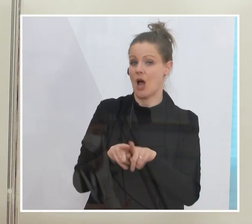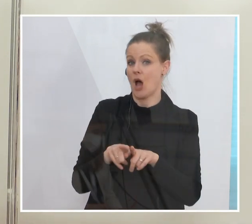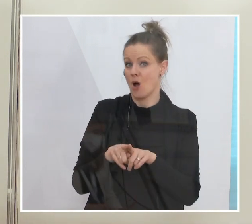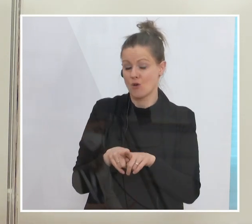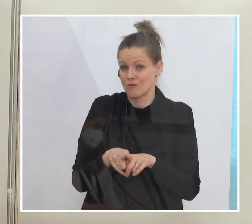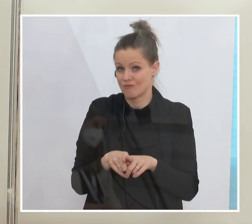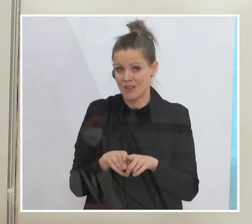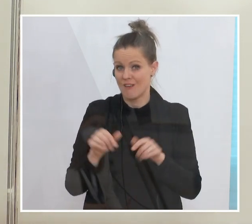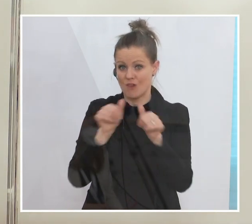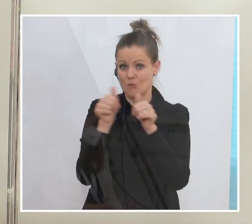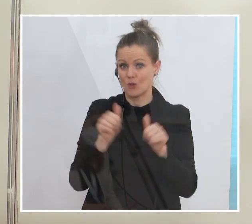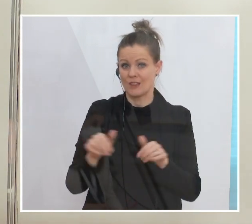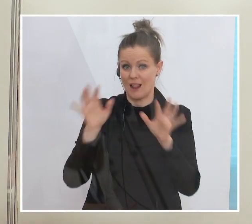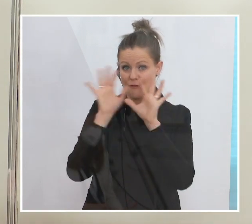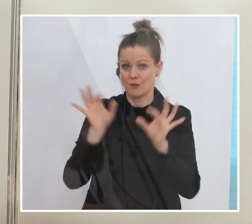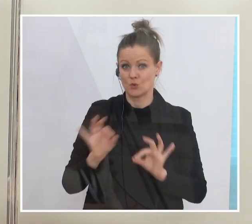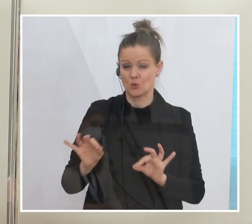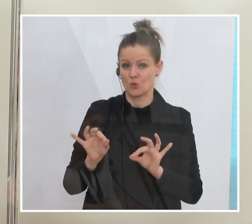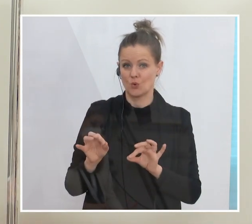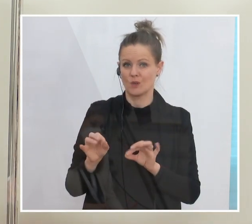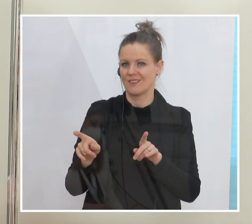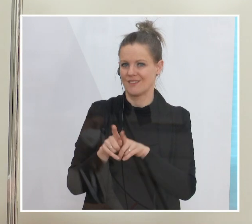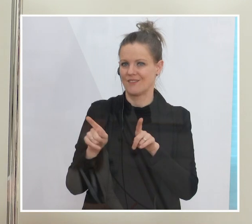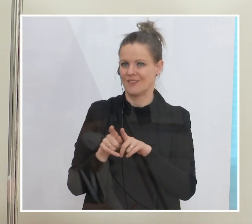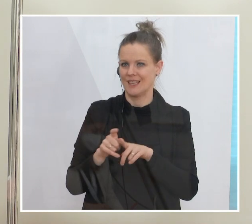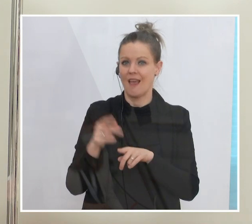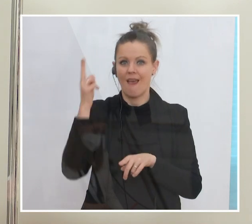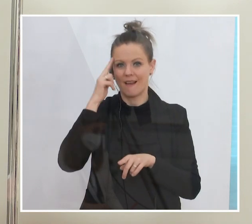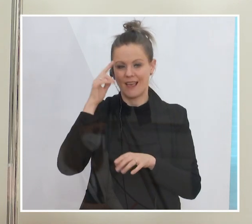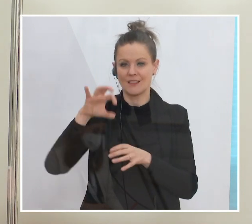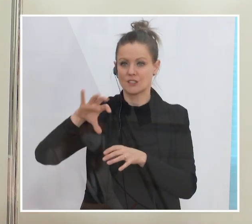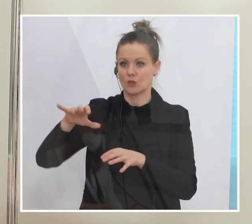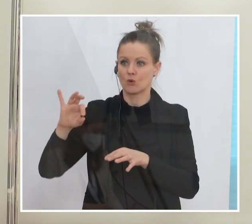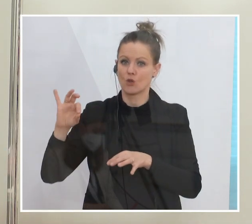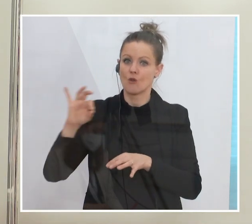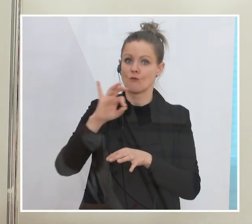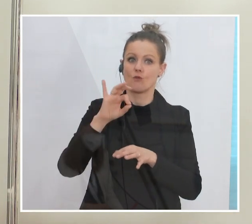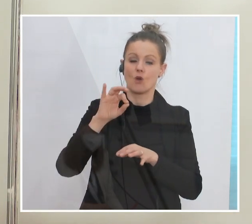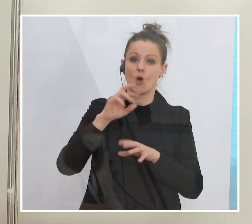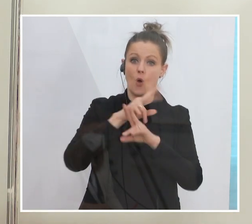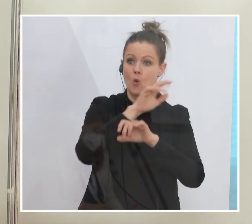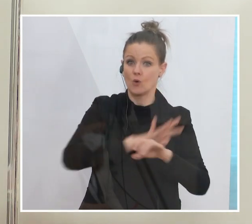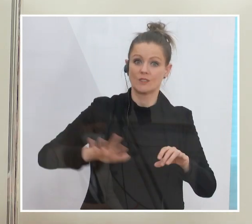Modellversuch ist, quasi eine Erkenntnisregion für ganz Österreich. Was funktioniert wie? Und